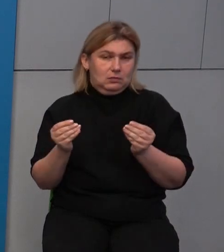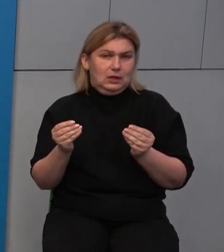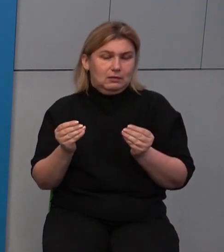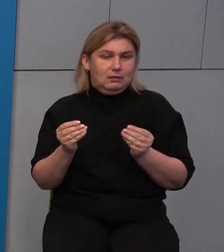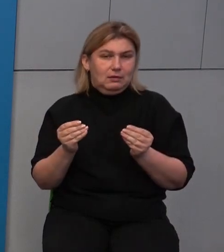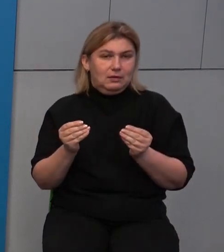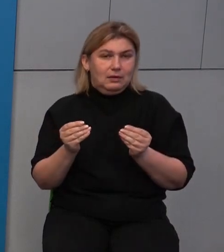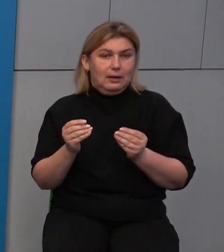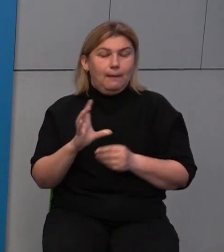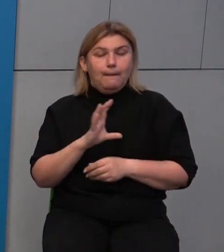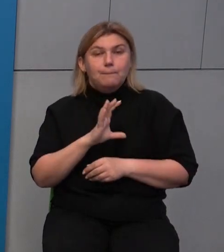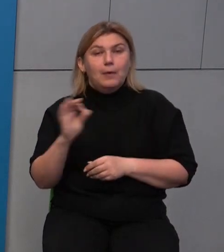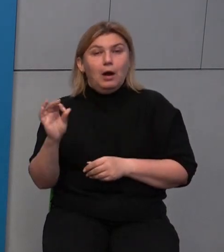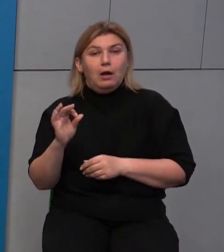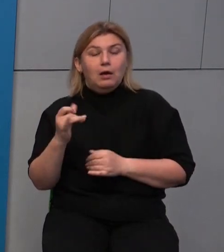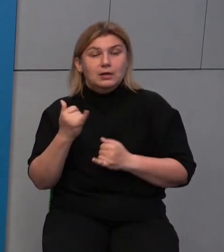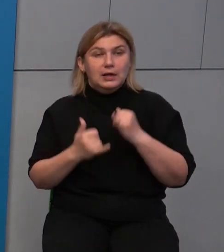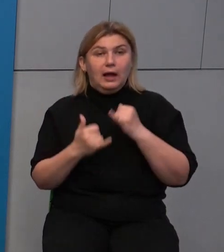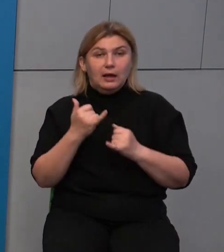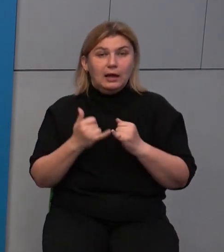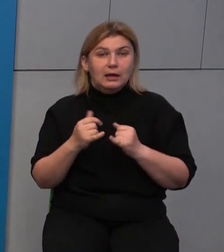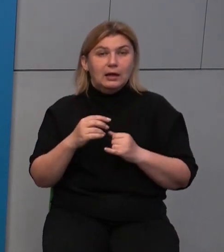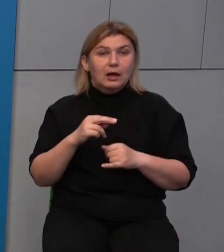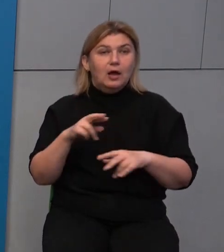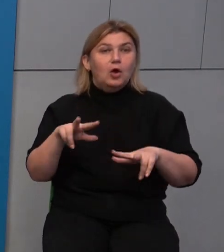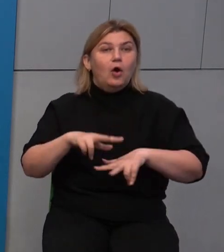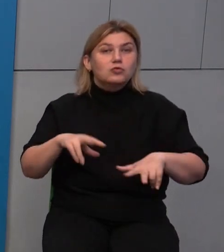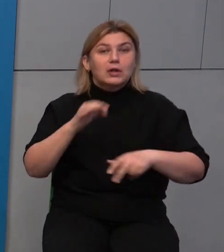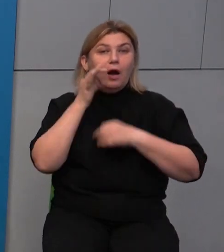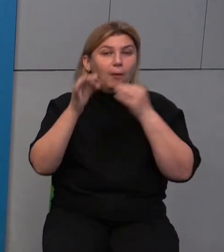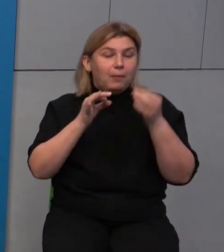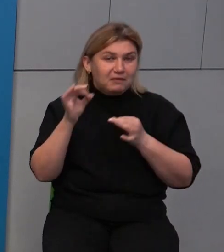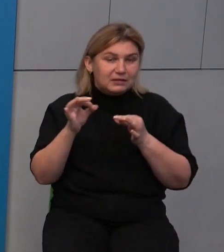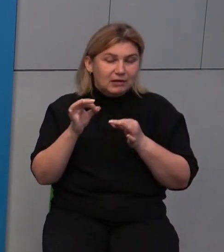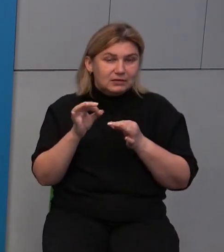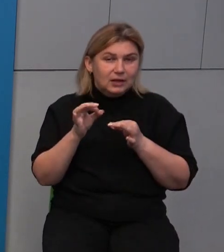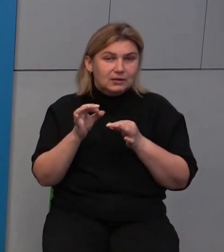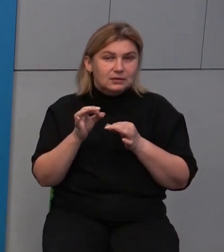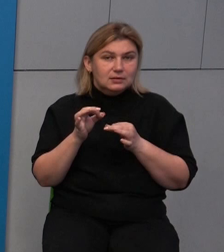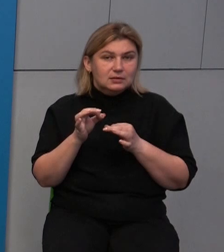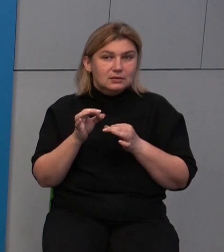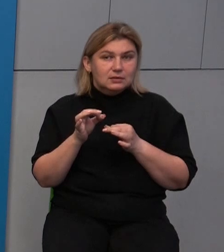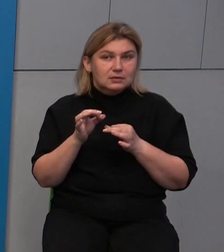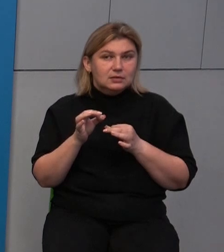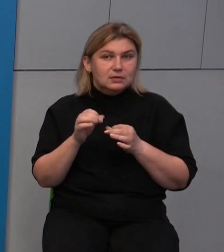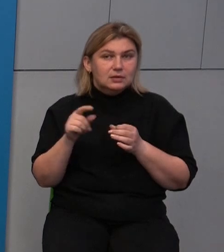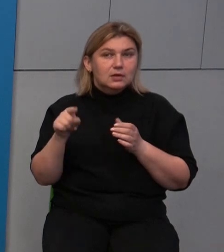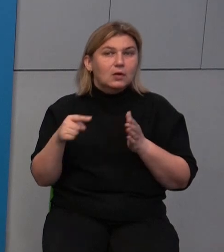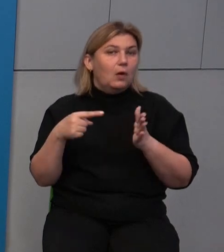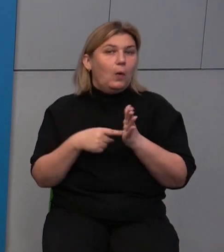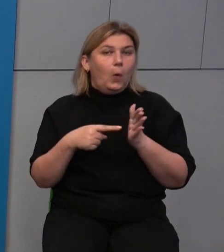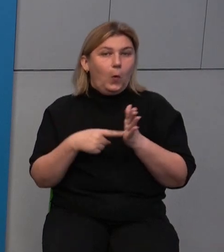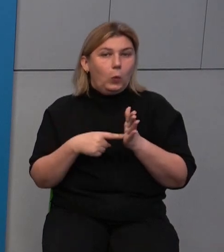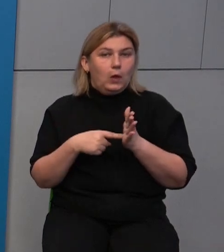bo jeżeli wezmą państwo pod uwagę nasze rodzinne anegdoty, to one...